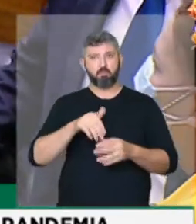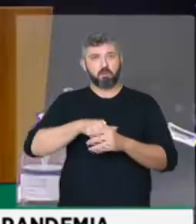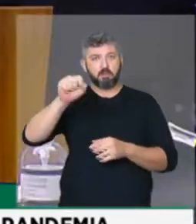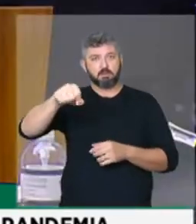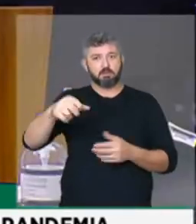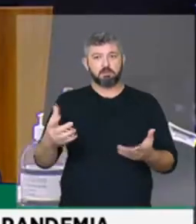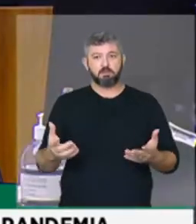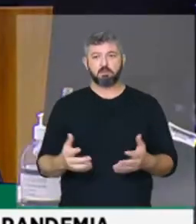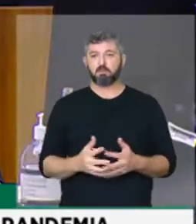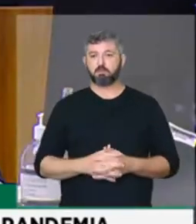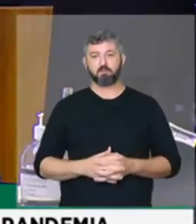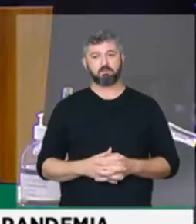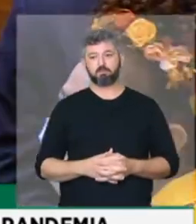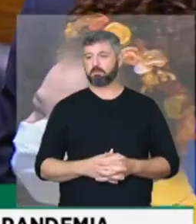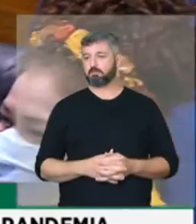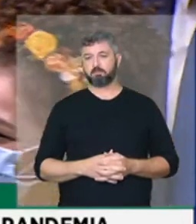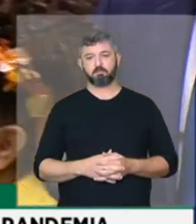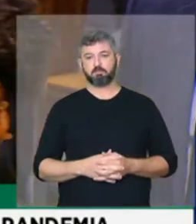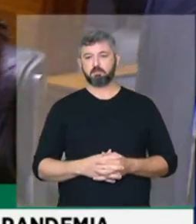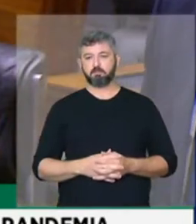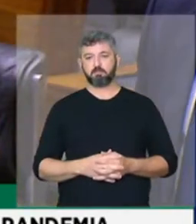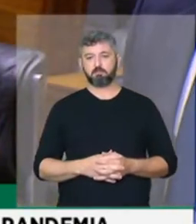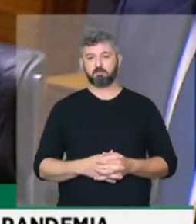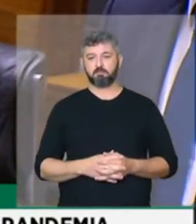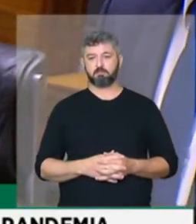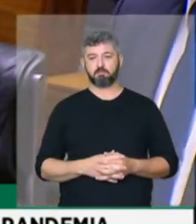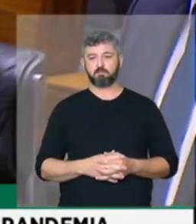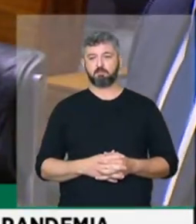ENTÃO SIM... PORQUE A MANUTENÇÃO... [PRESIDENTE]: A MATÉ RIA... JÁ... A GENTE ESTÁ